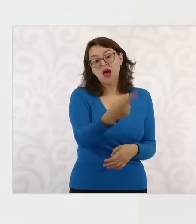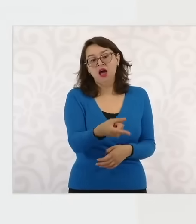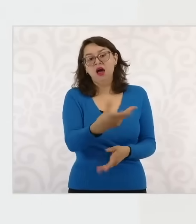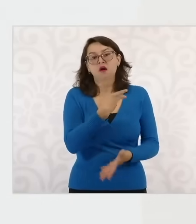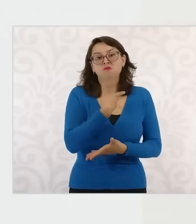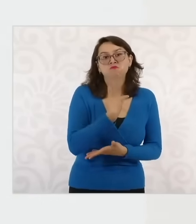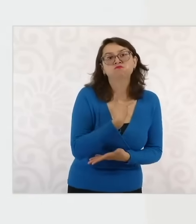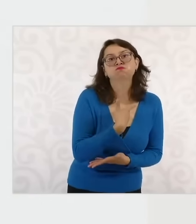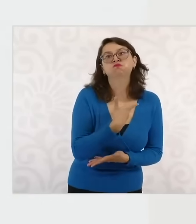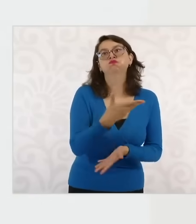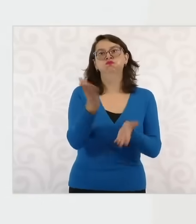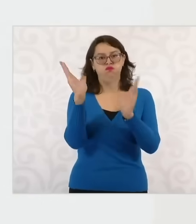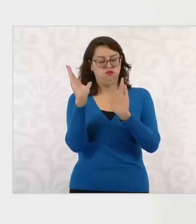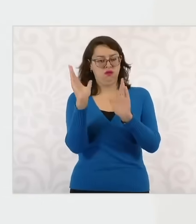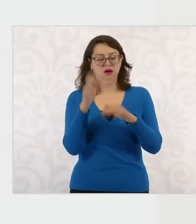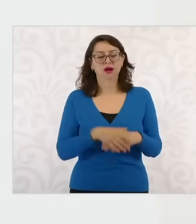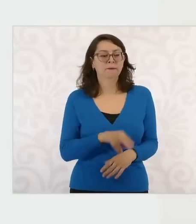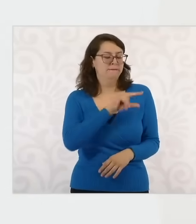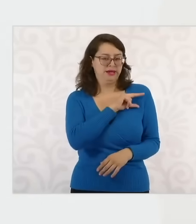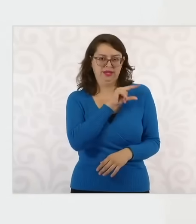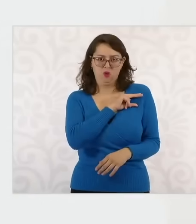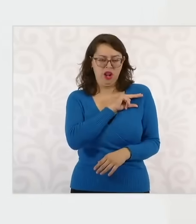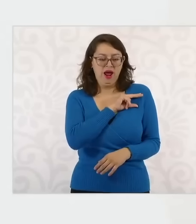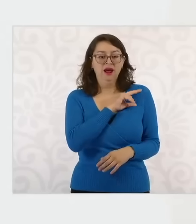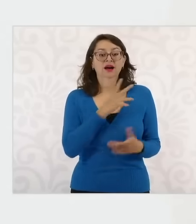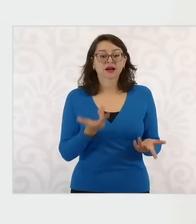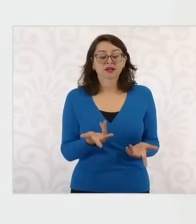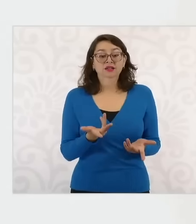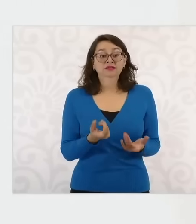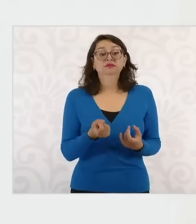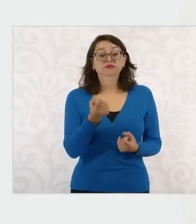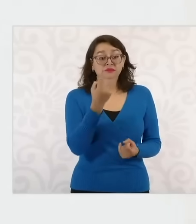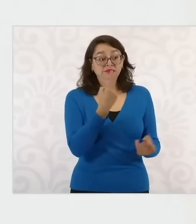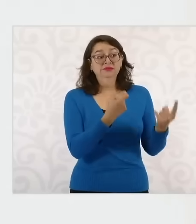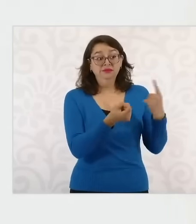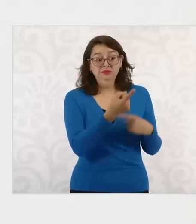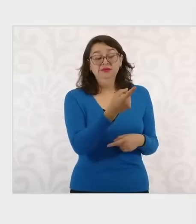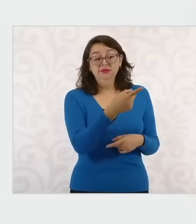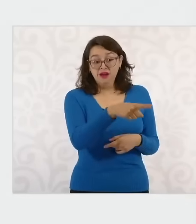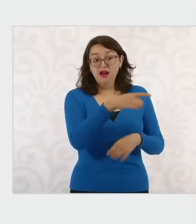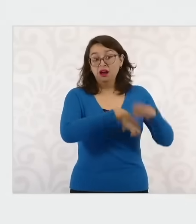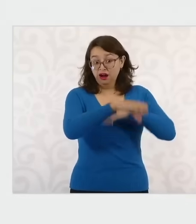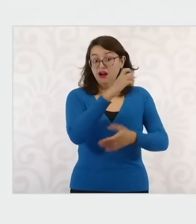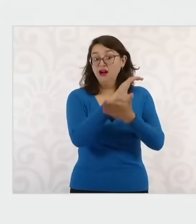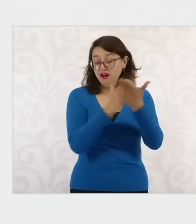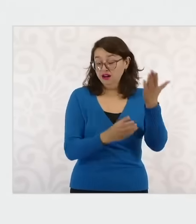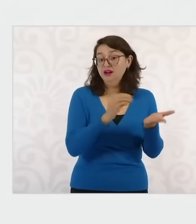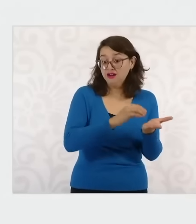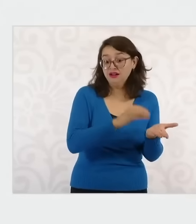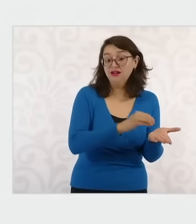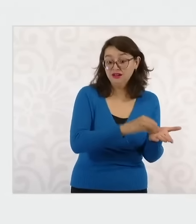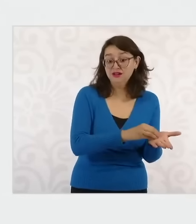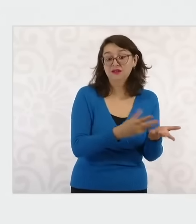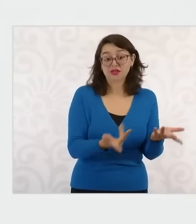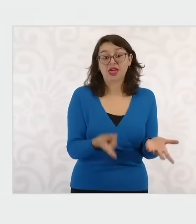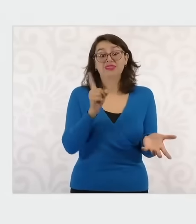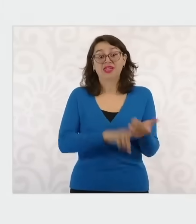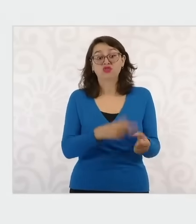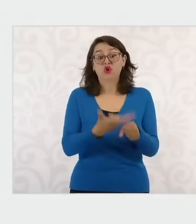Incluso en algunos casos todavía tienen contratos que vienen de antes que administran las farmacias